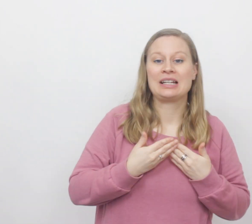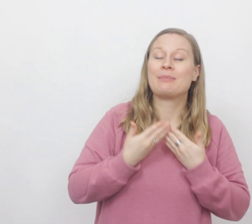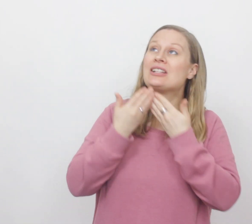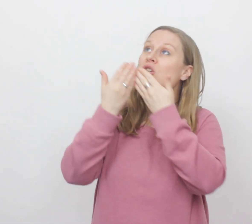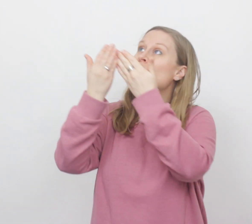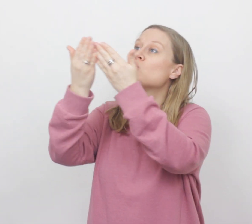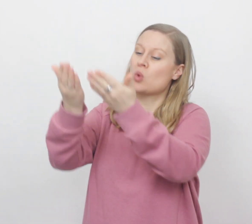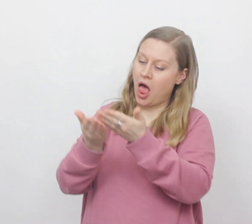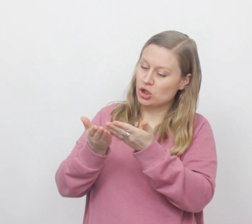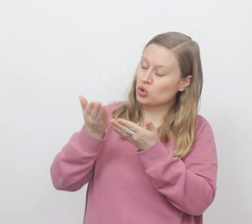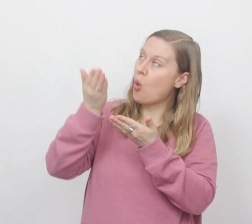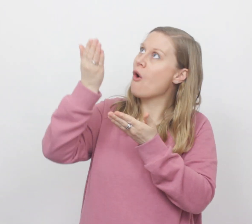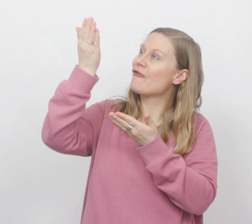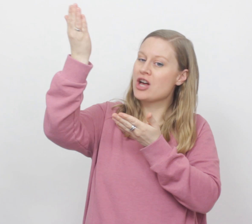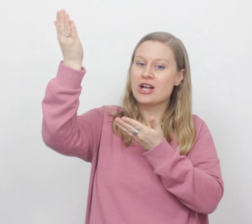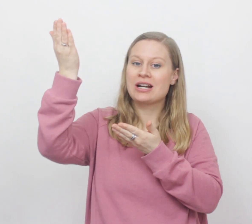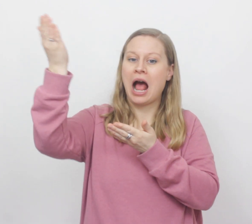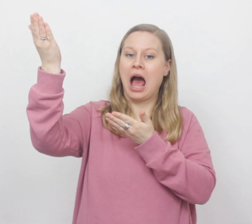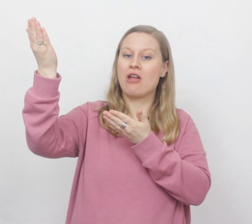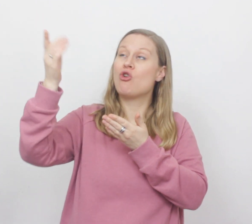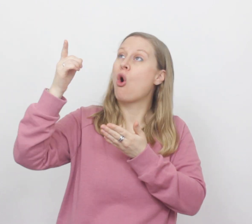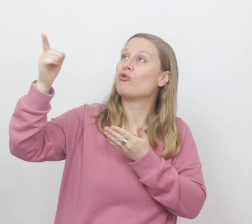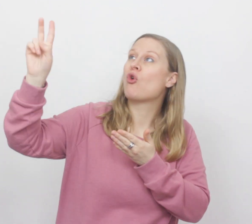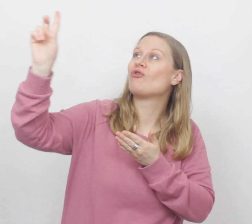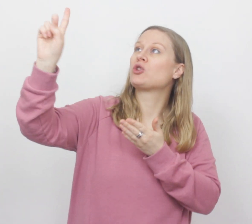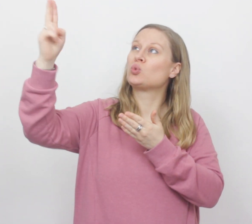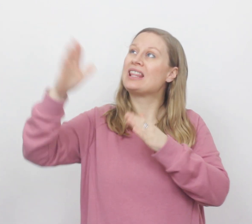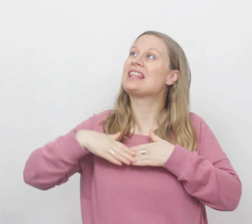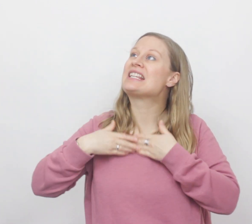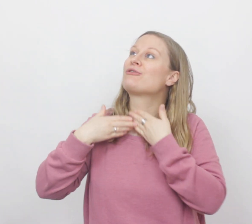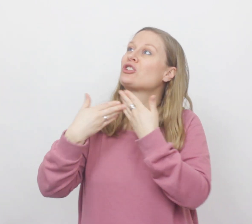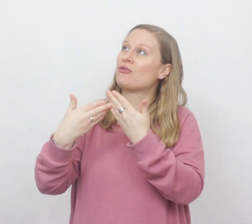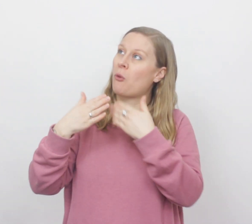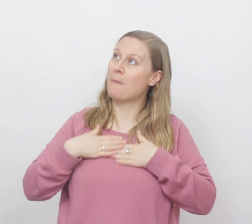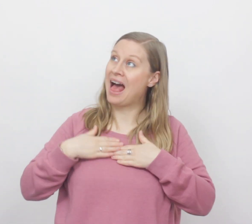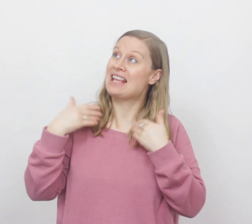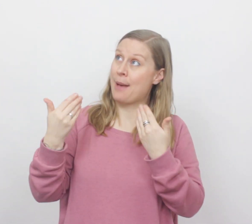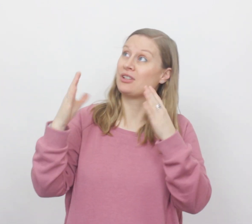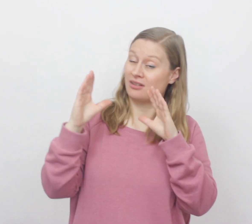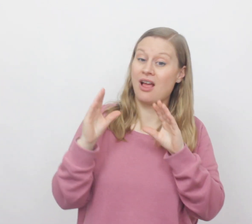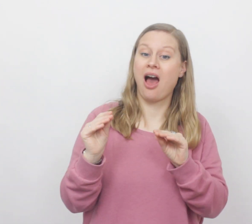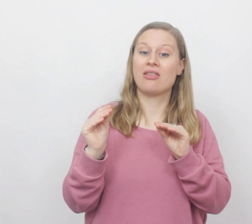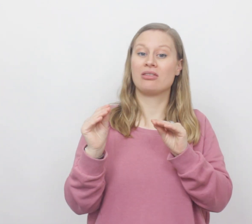Ik bied het U als offer aan, voor wat U in liefde voor mij hebt gedaan.